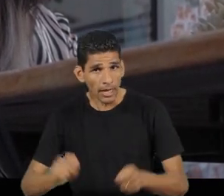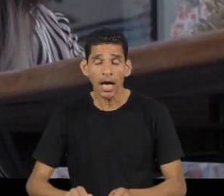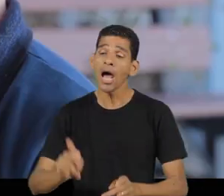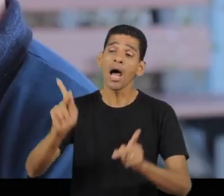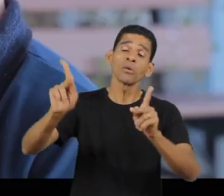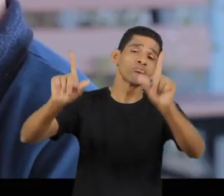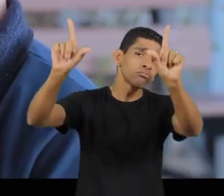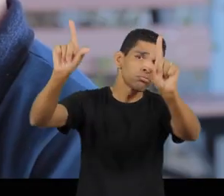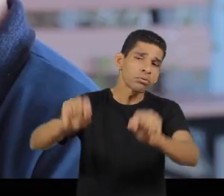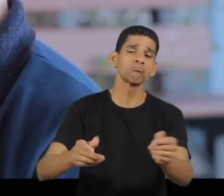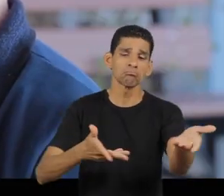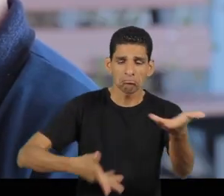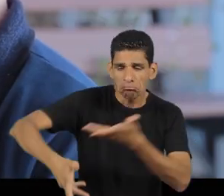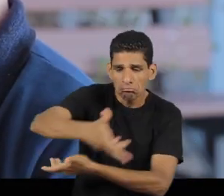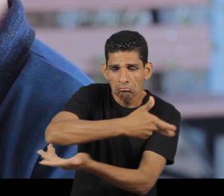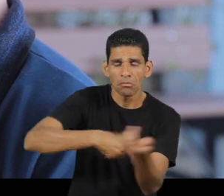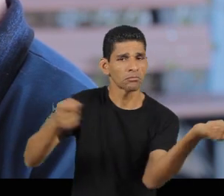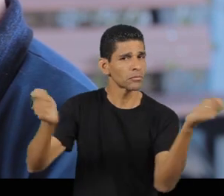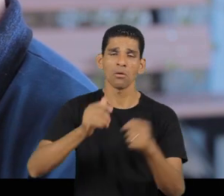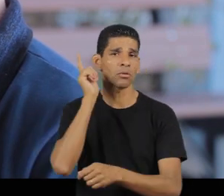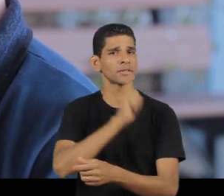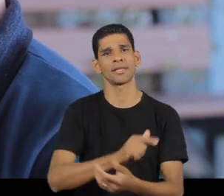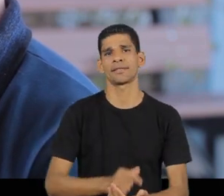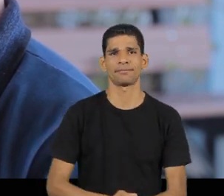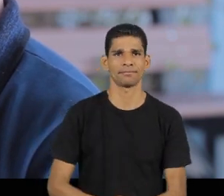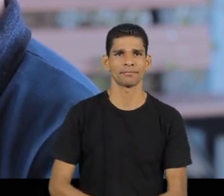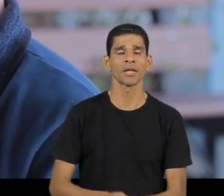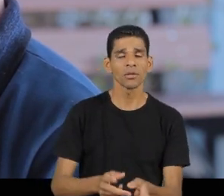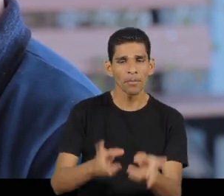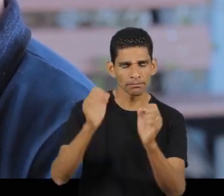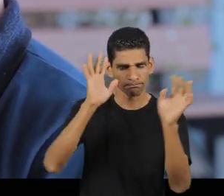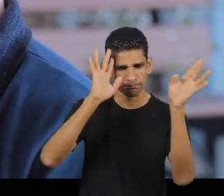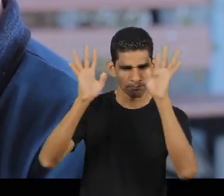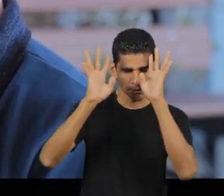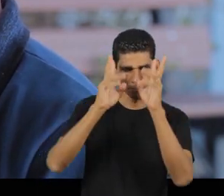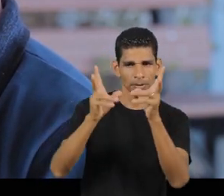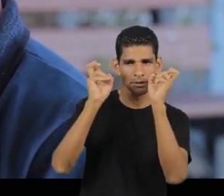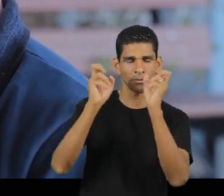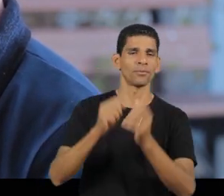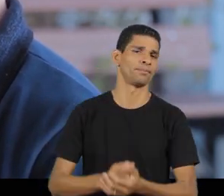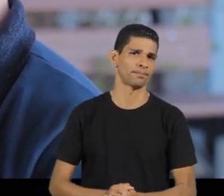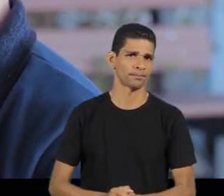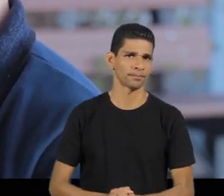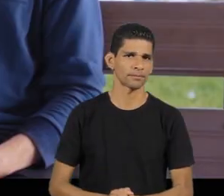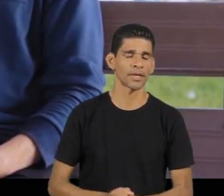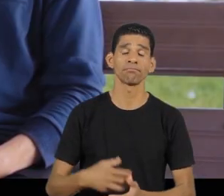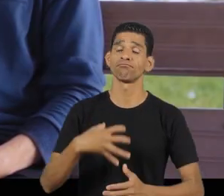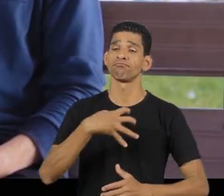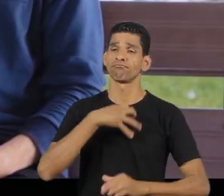serão diminuídas ou mesmo eliminadas. Então, é conseguir perceber a